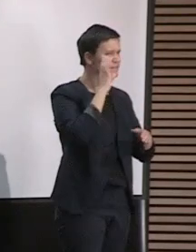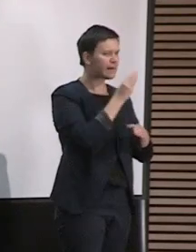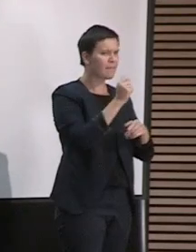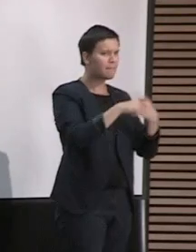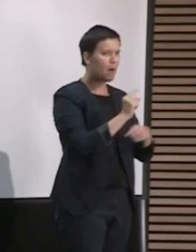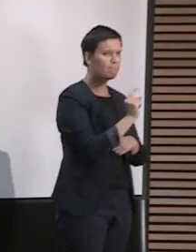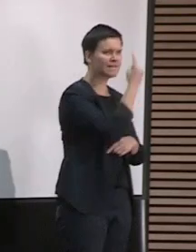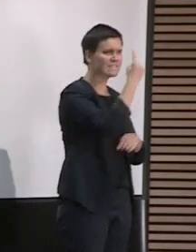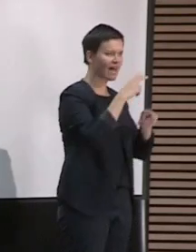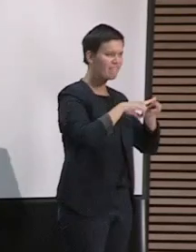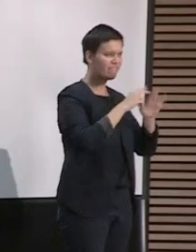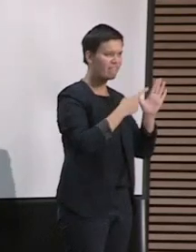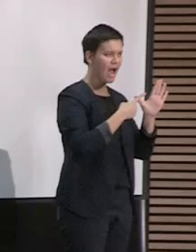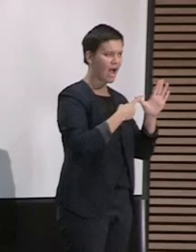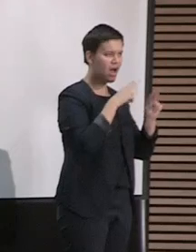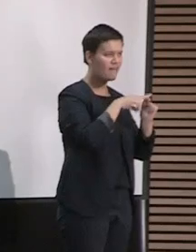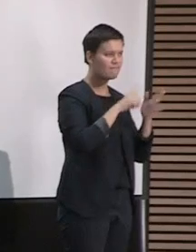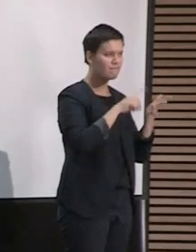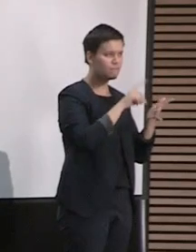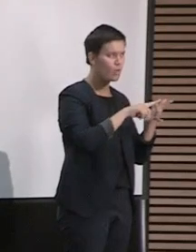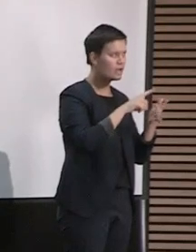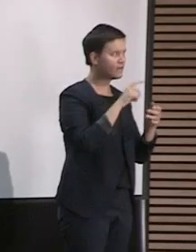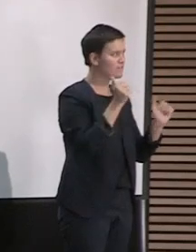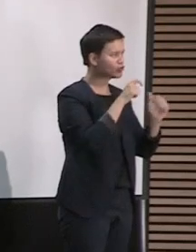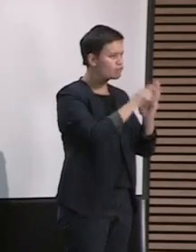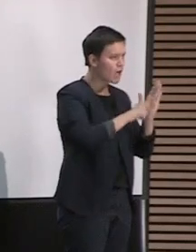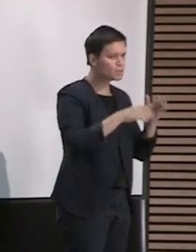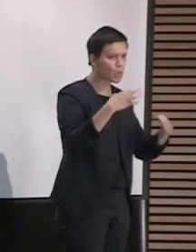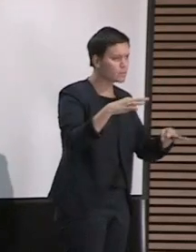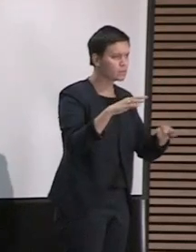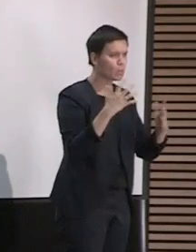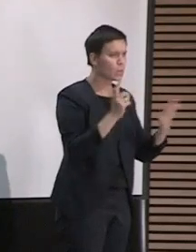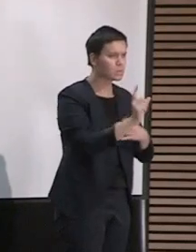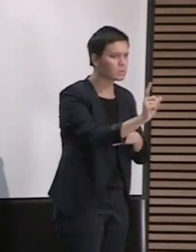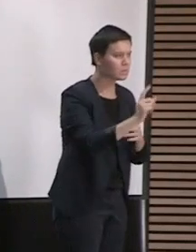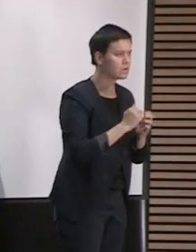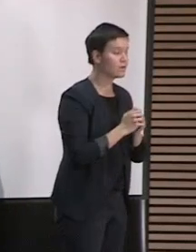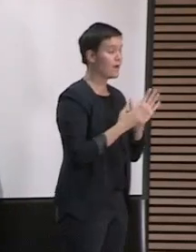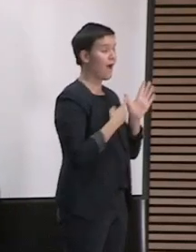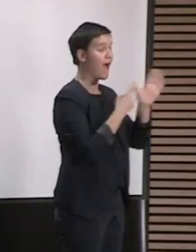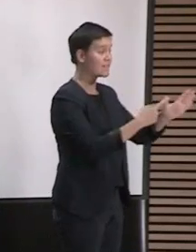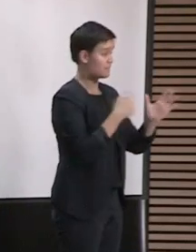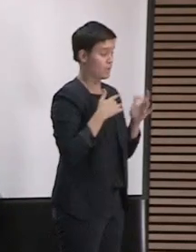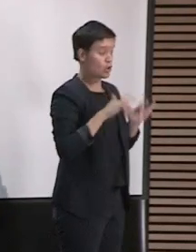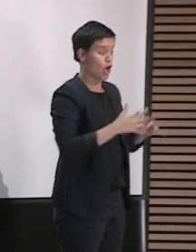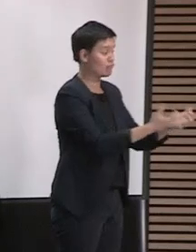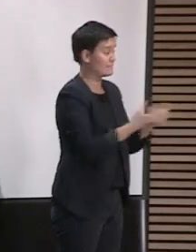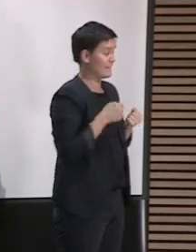nga tari haere, I Kia mohio kua paahitia e MBIE tetahi tuhinga poto Kei te korero a Minita